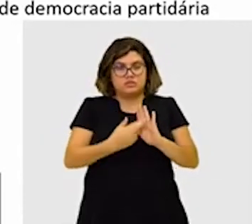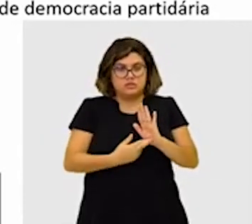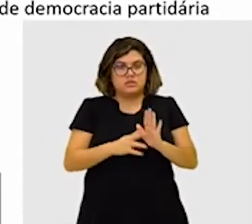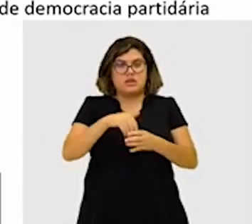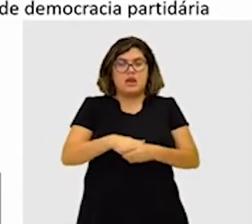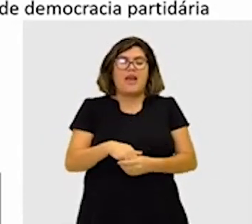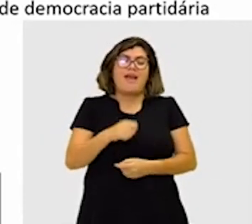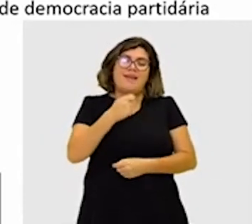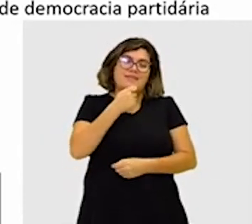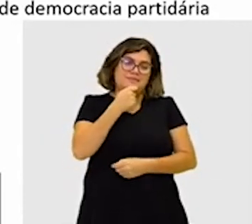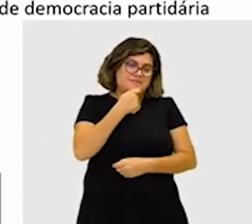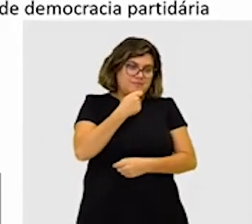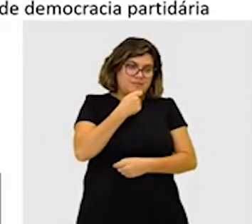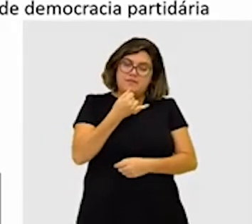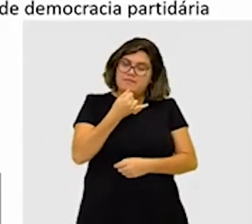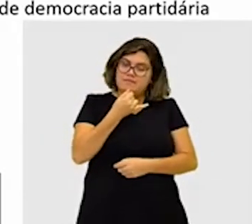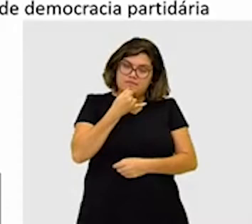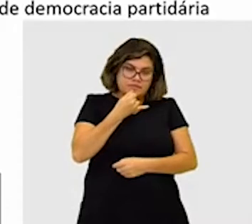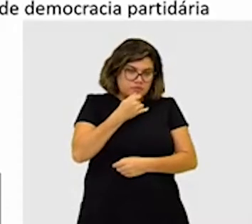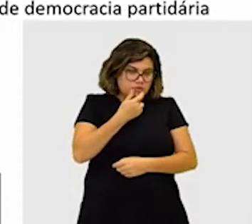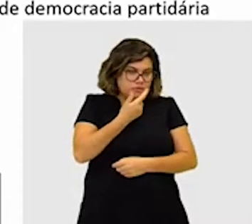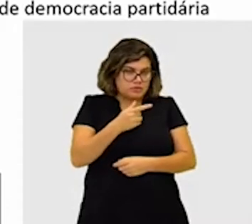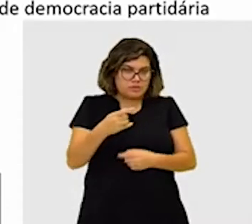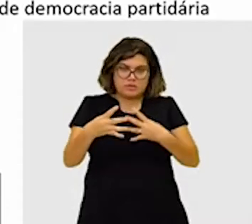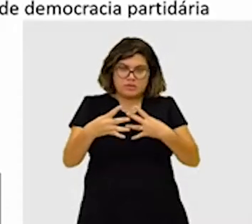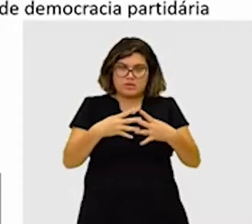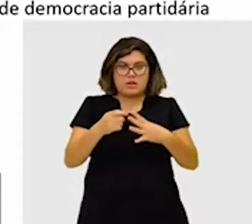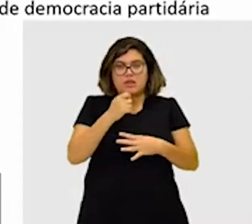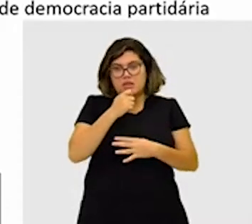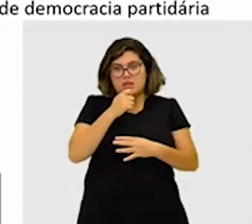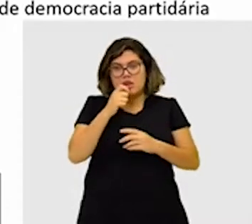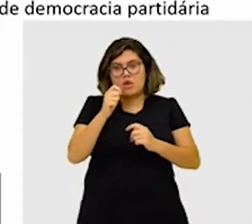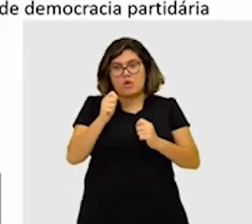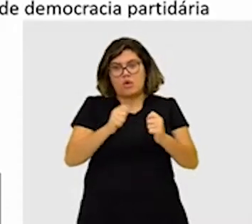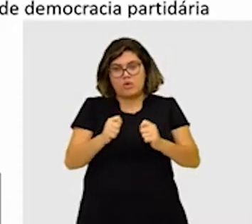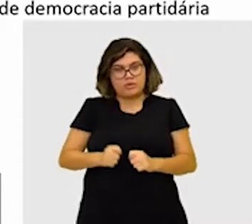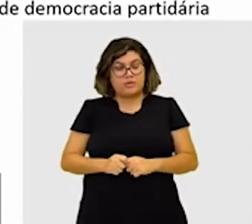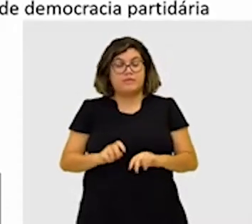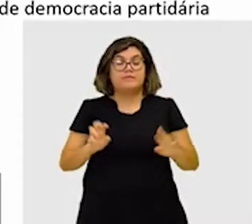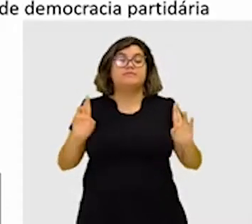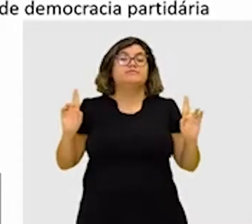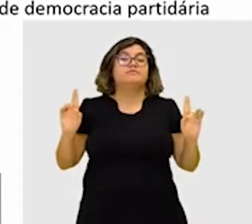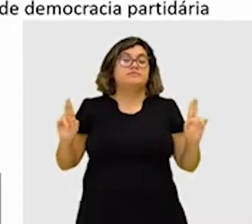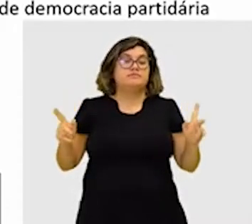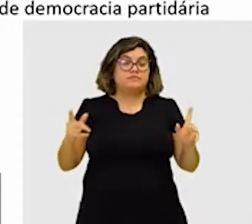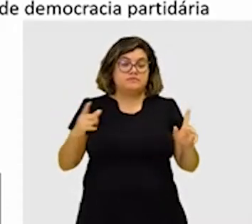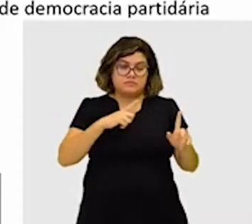não traz nem transparência nem controle muito pelo contrário e atinge de forma extremamente